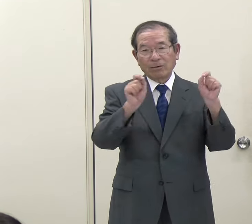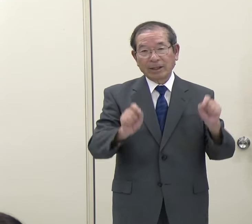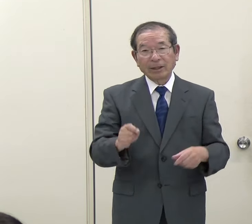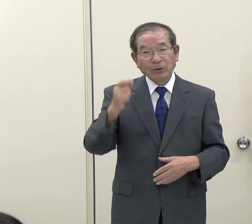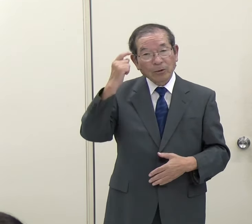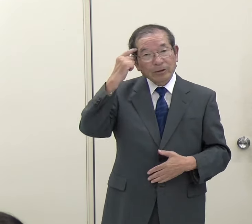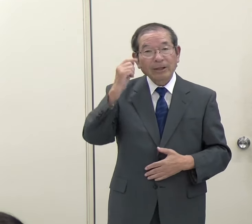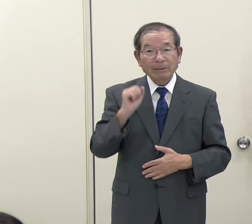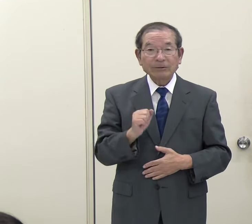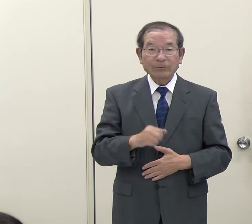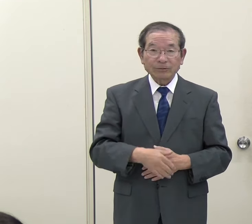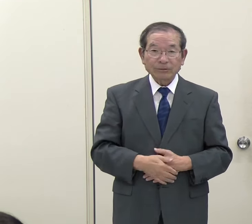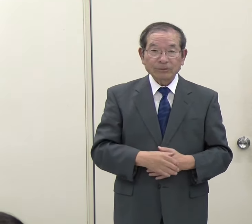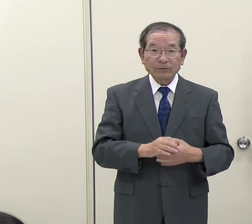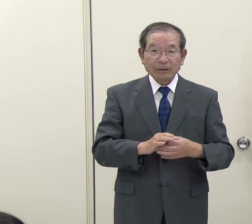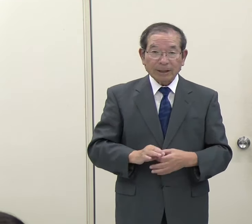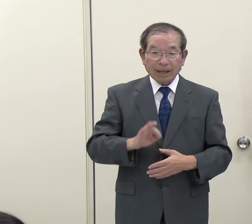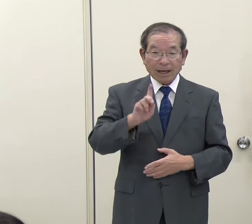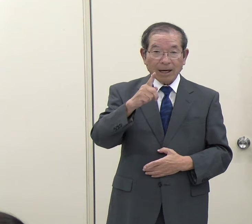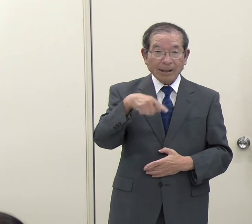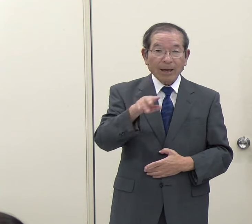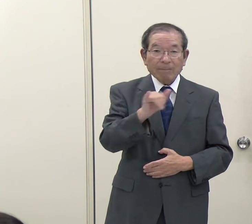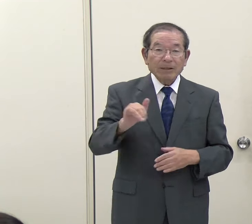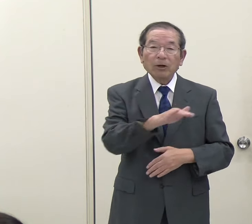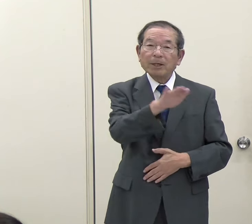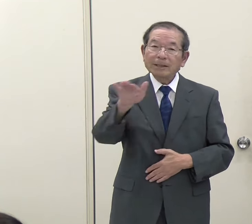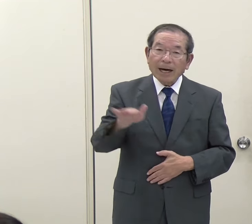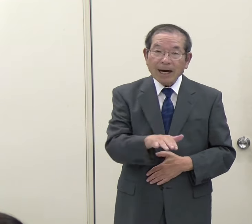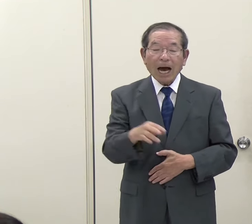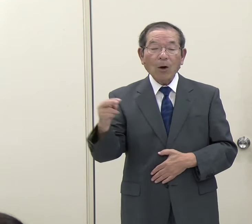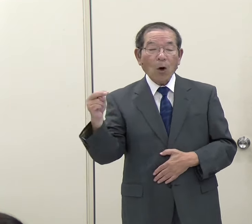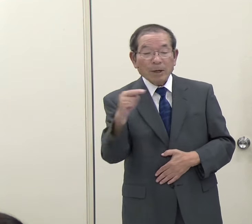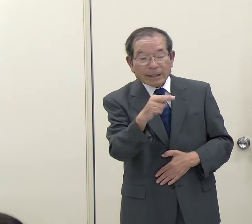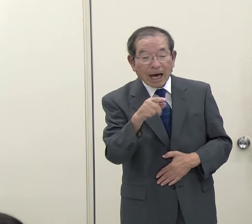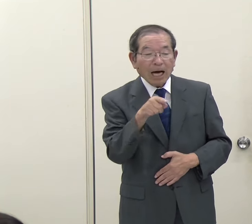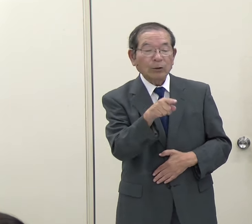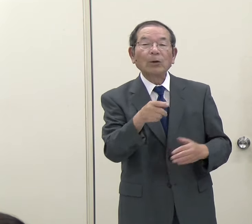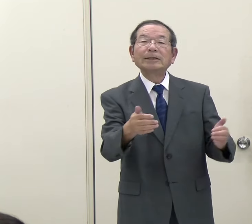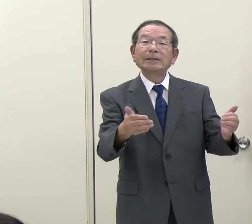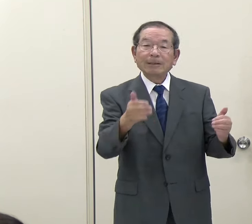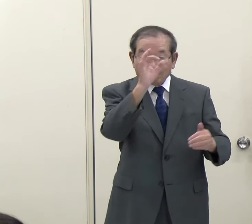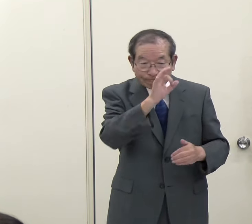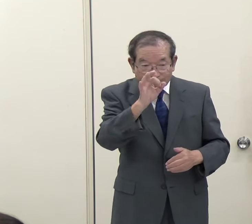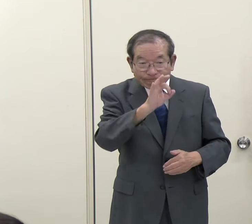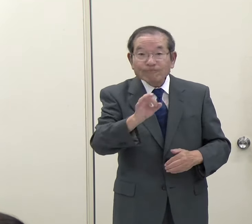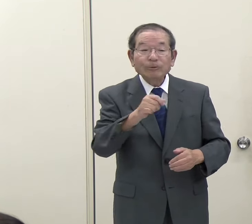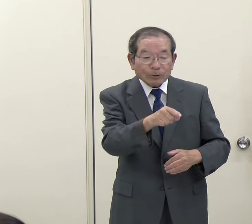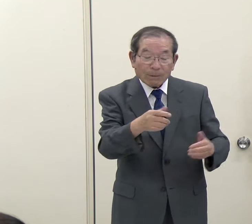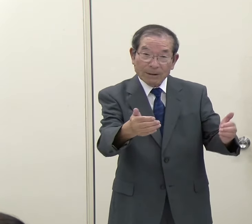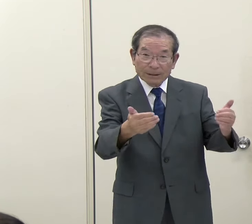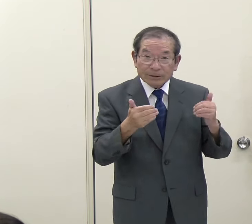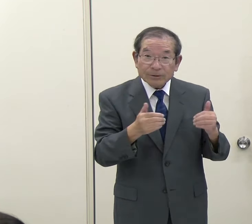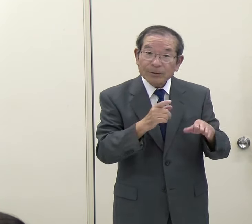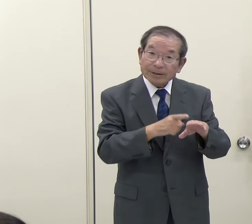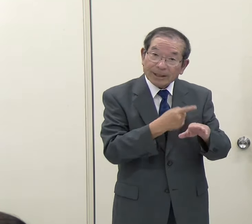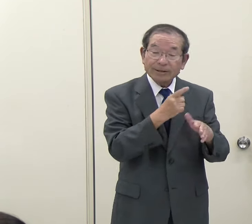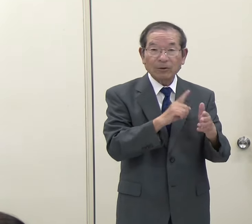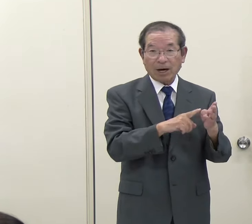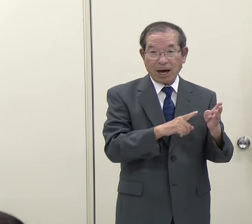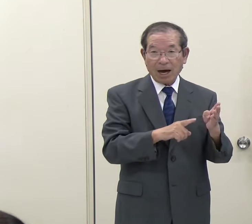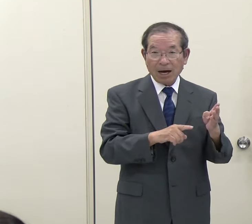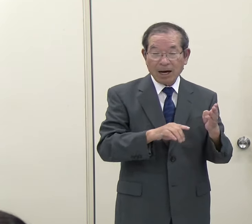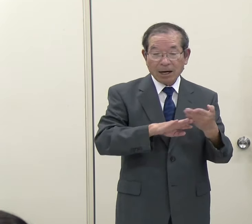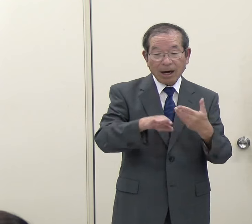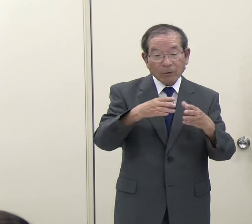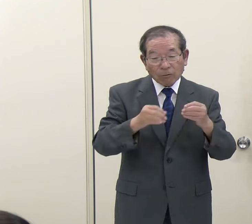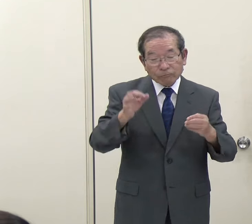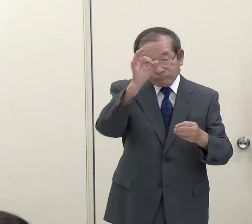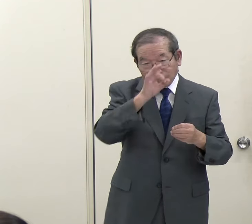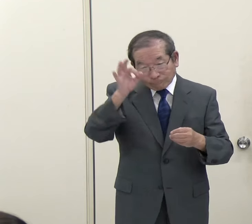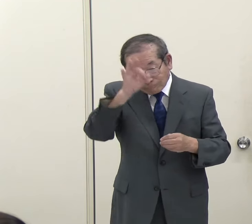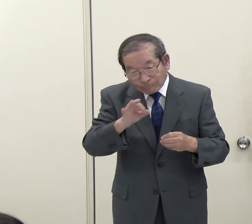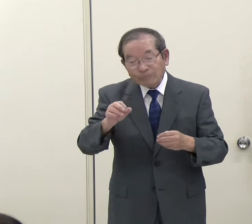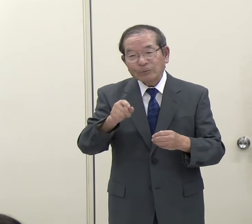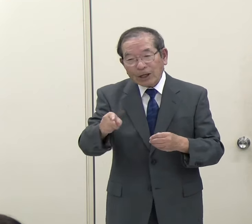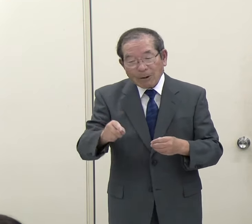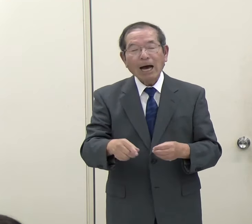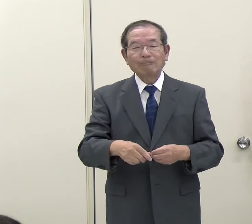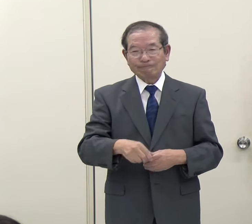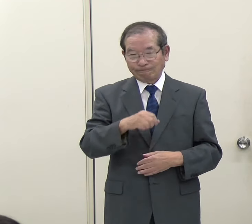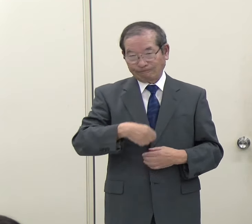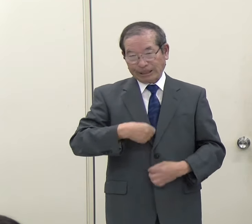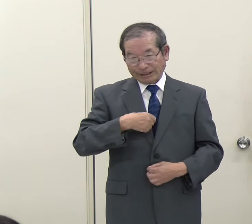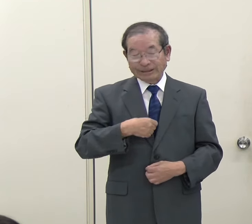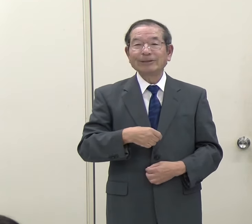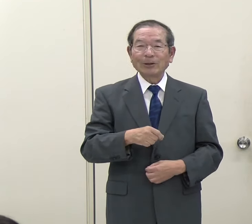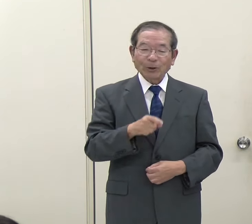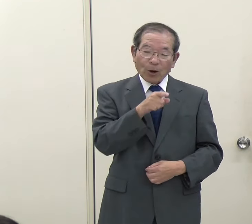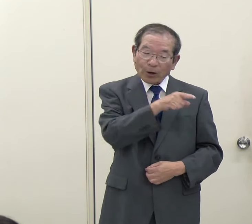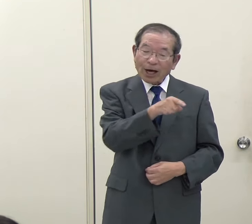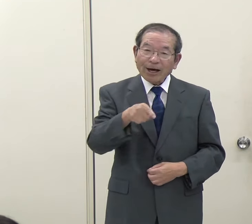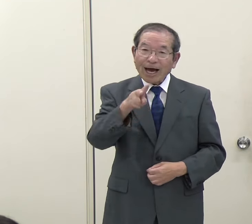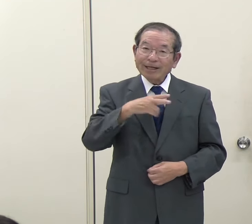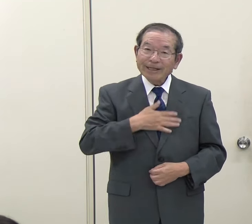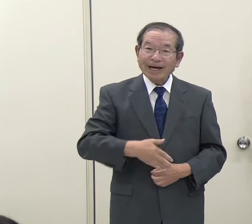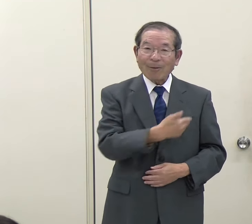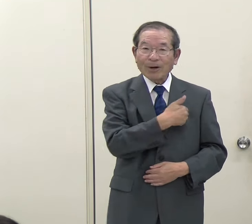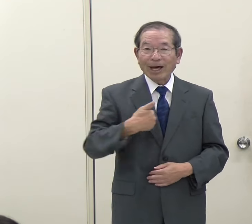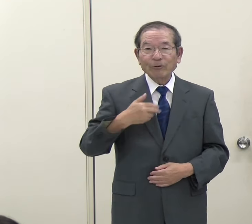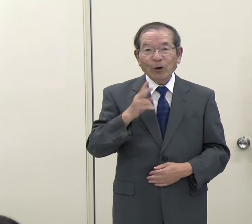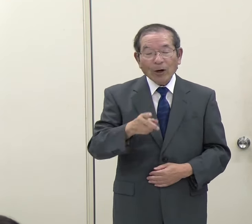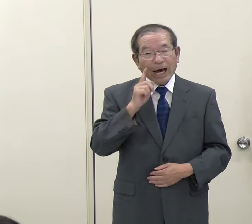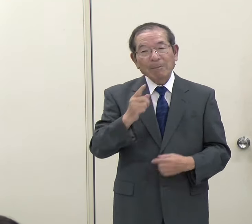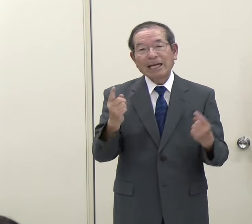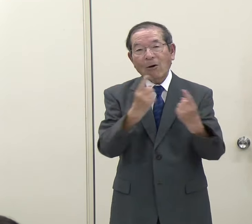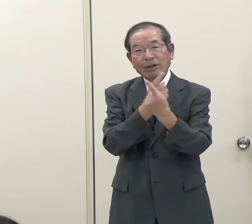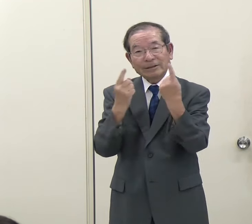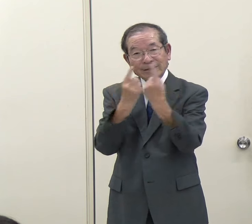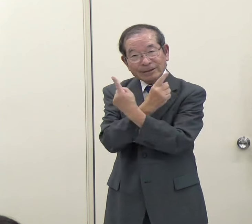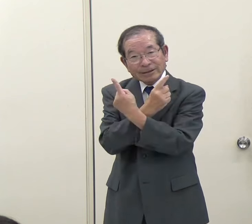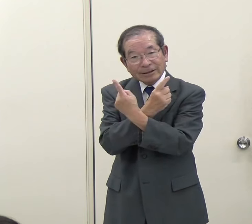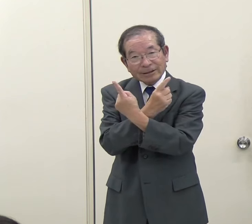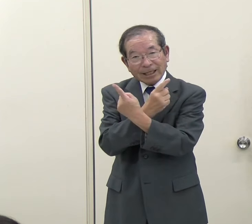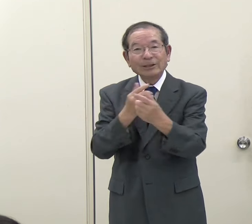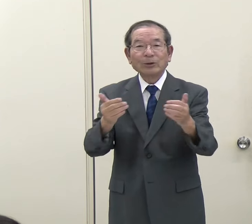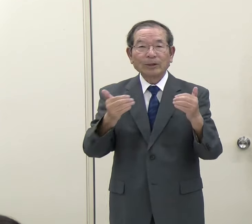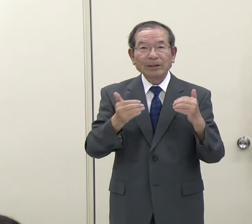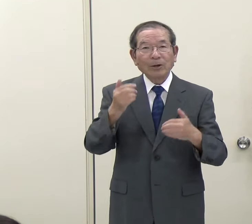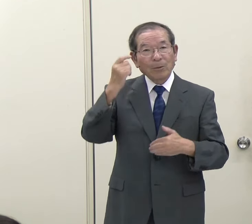県民の皆様から見てもその必要性、そして海外活動というものの妥当性といったことについて理解が得られるような見直しが行われるということが必要だと思いますので、